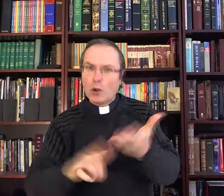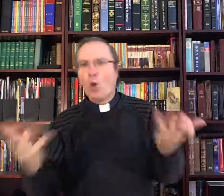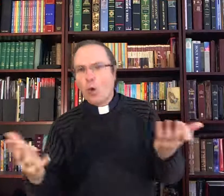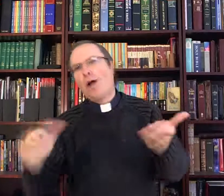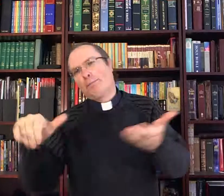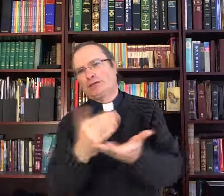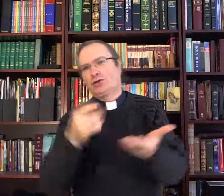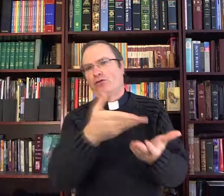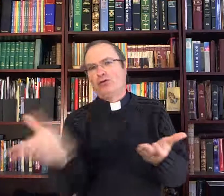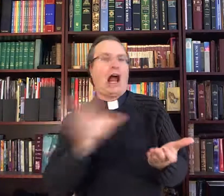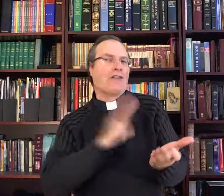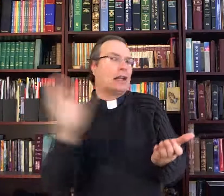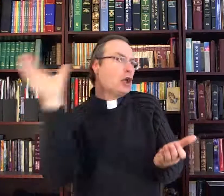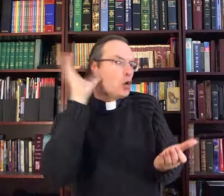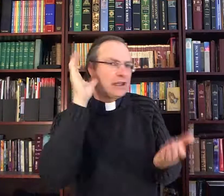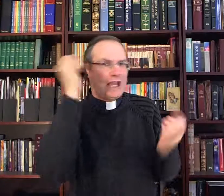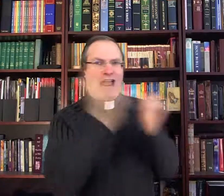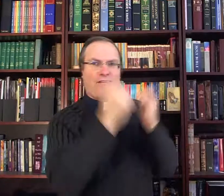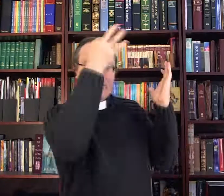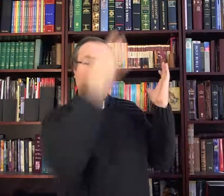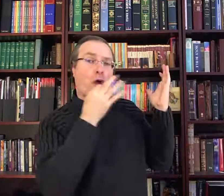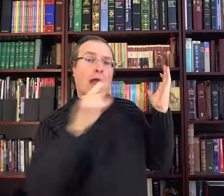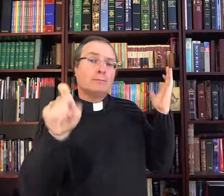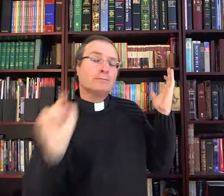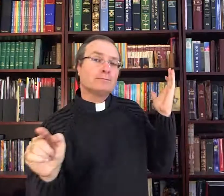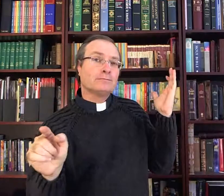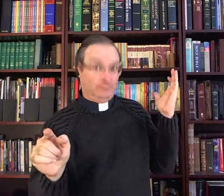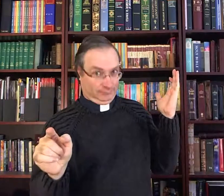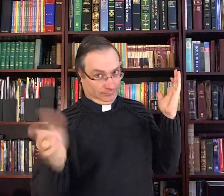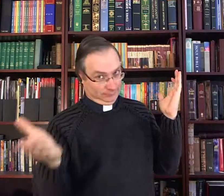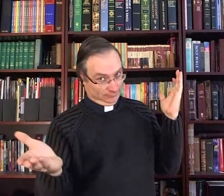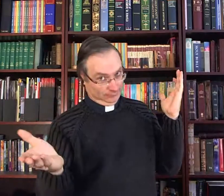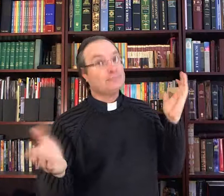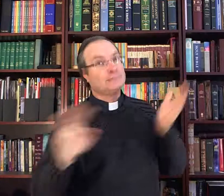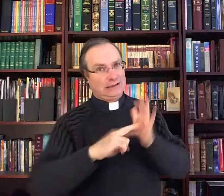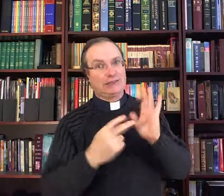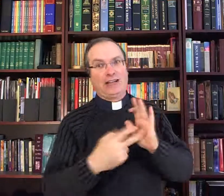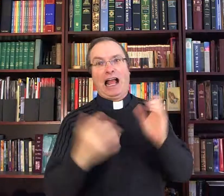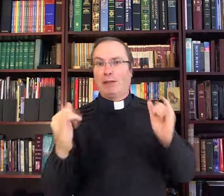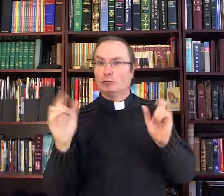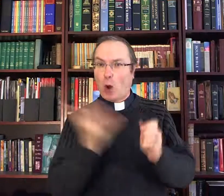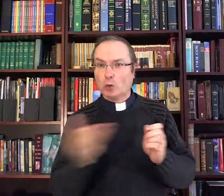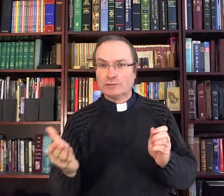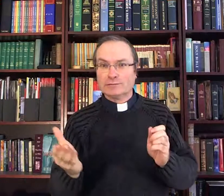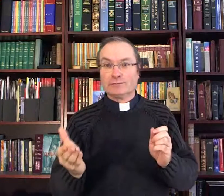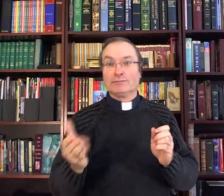ou parce que vous écoutez avec foi? Cela signifie la même chose;